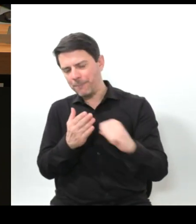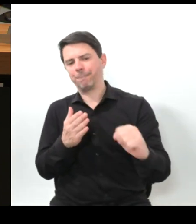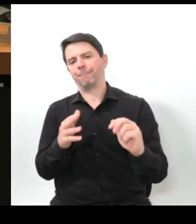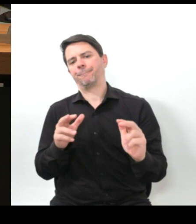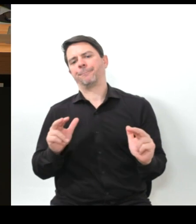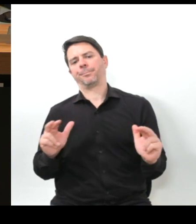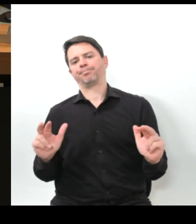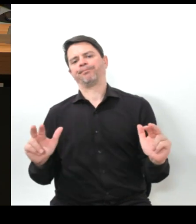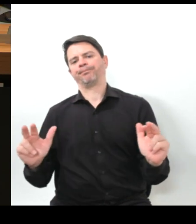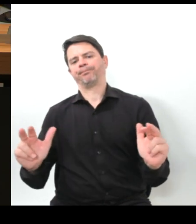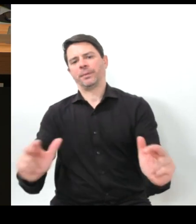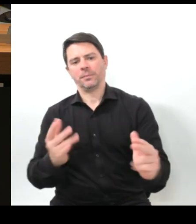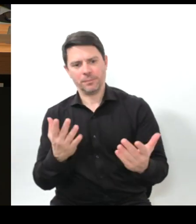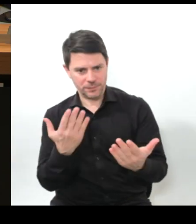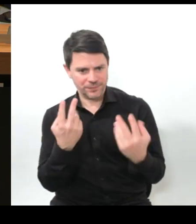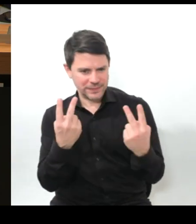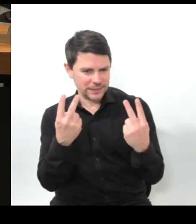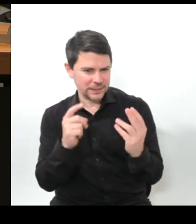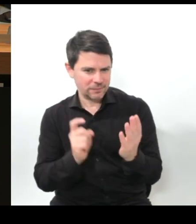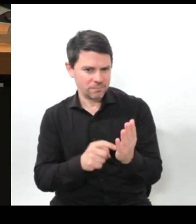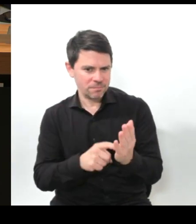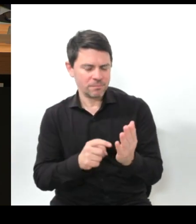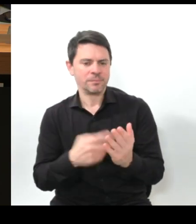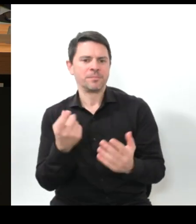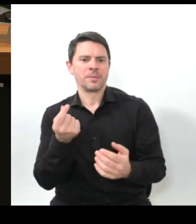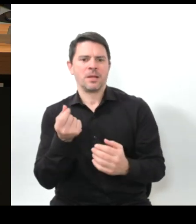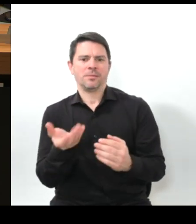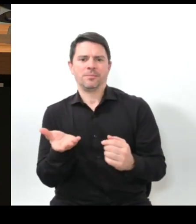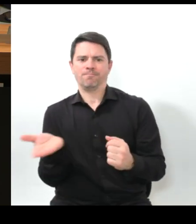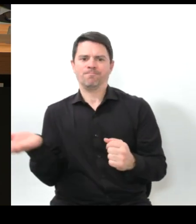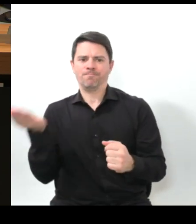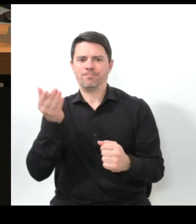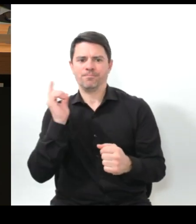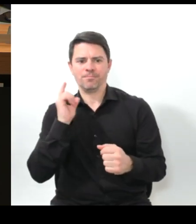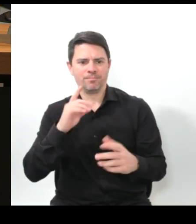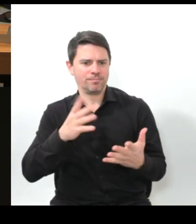Und da komme ich auf den Kollegen Lux zurück, der am Anfang der Sitzung